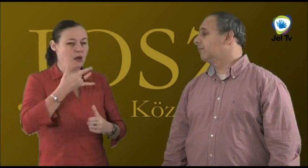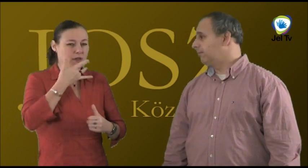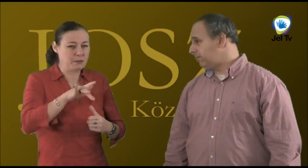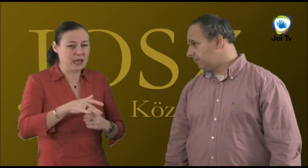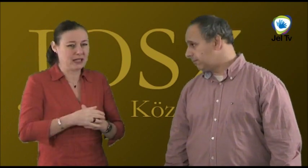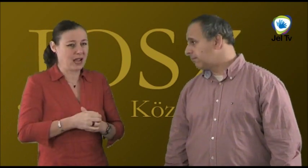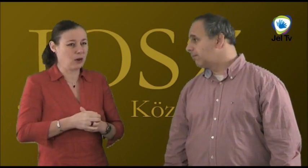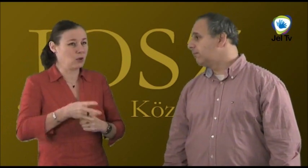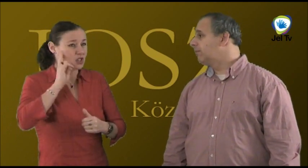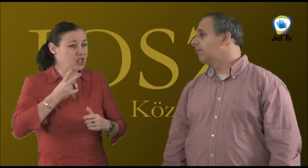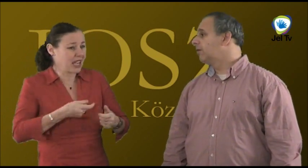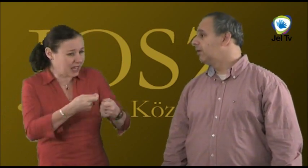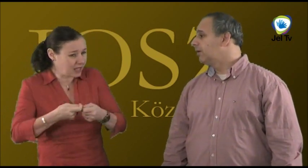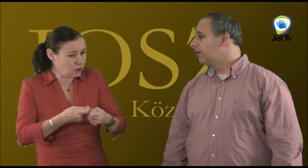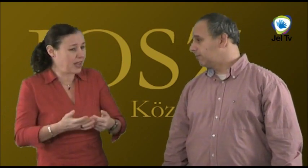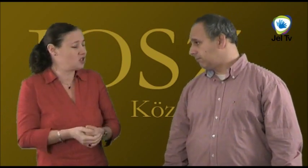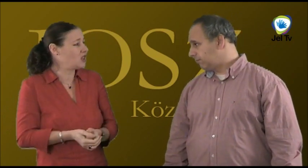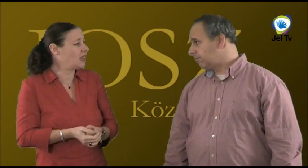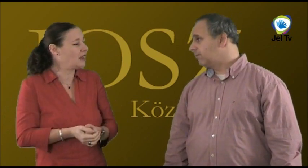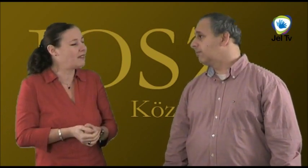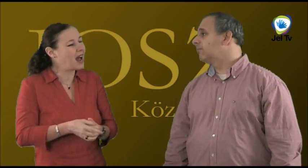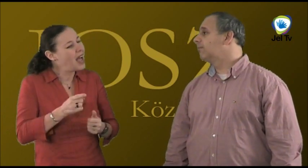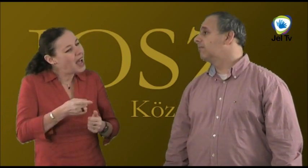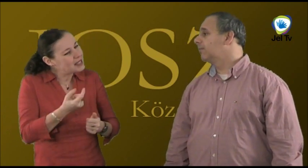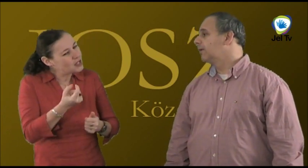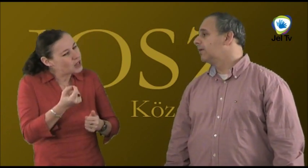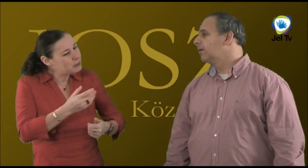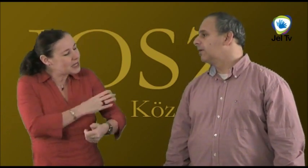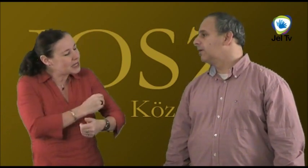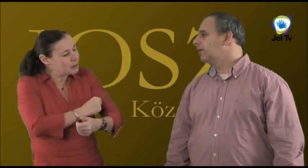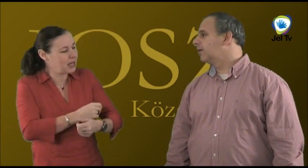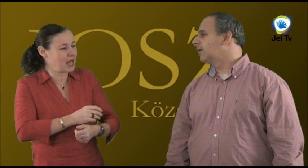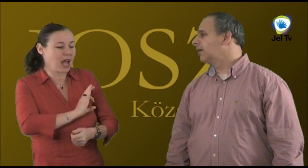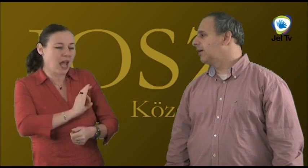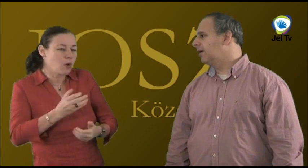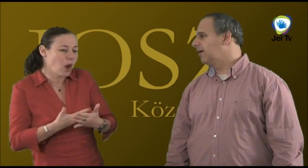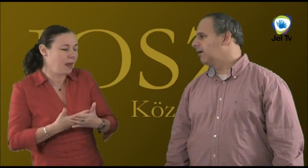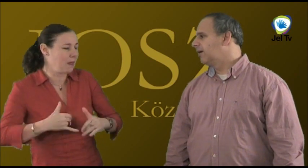vagy például a Siketek szövetségével, ez most egy picit gyenge, jó lenne fejlődni.